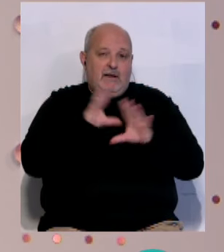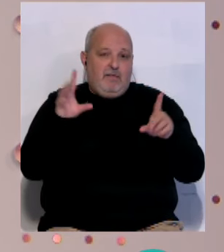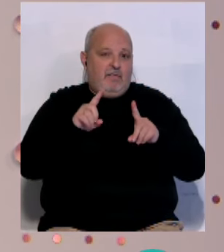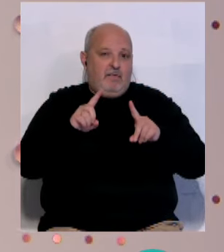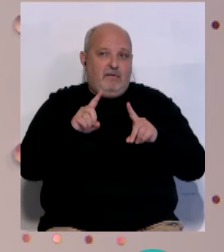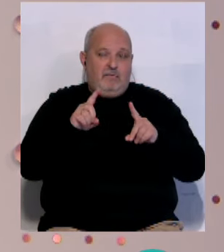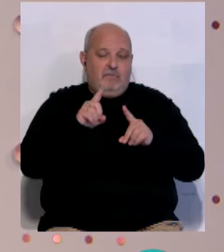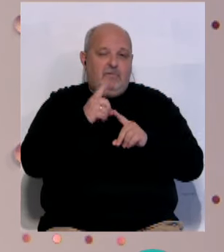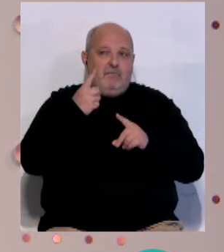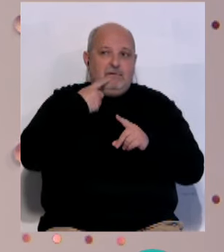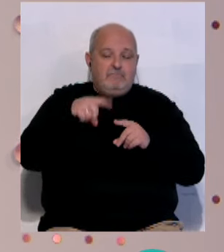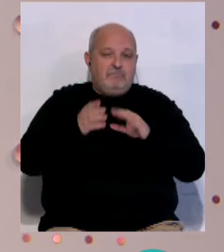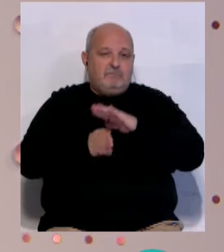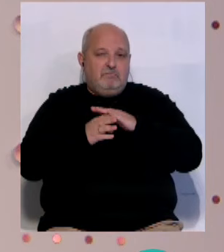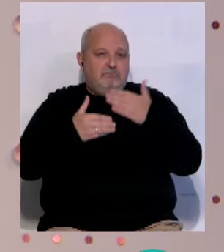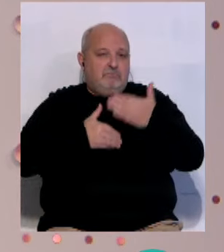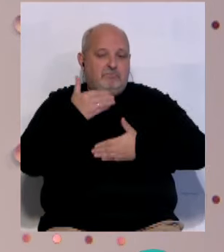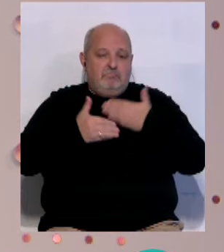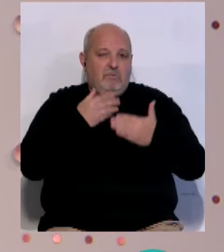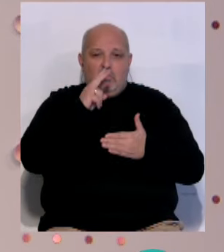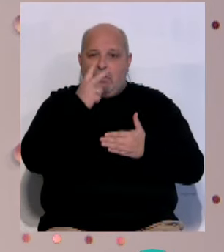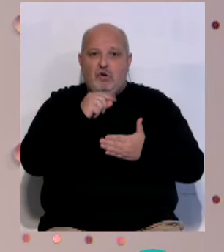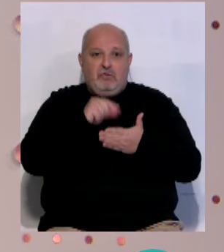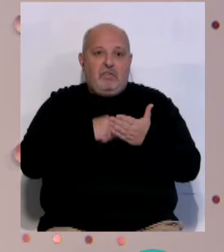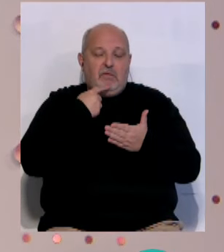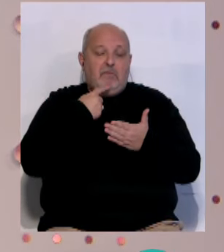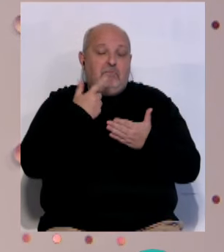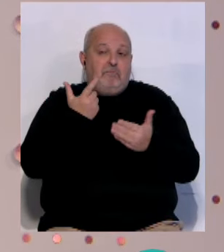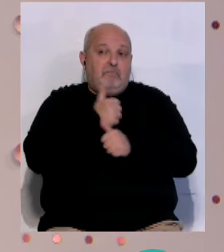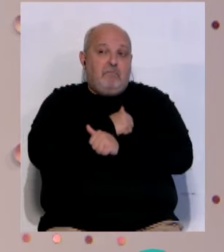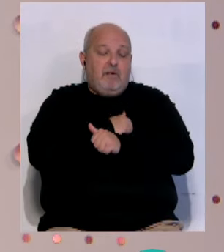esa ratificación y de que va a completar los dos años de contrato Así que Valencia y a la vez dos